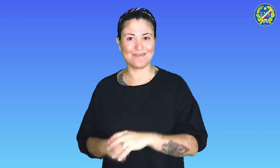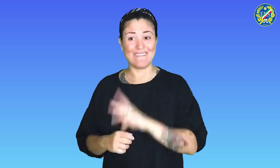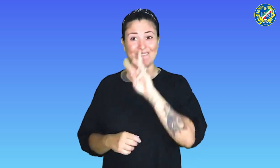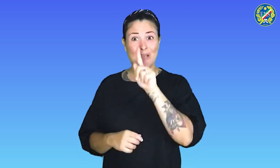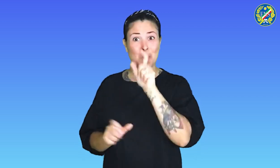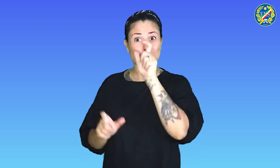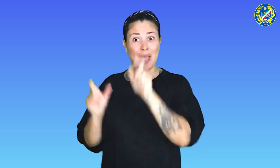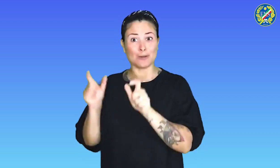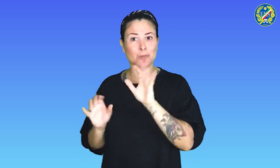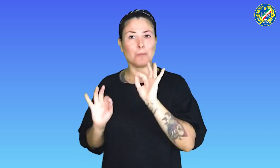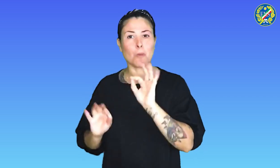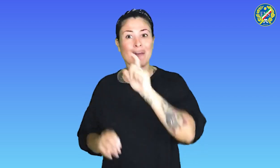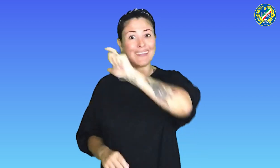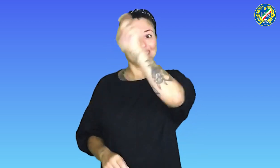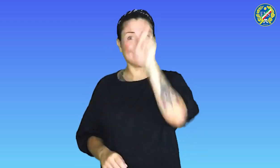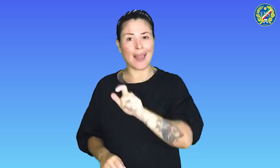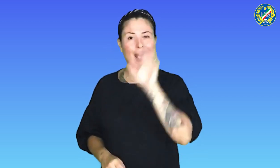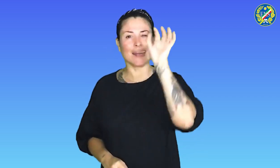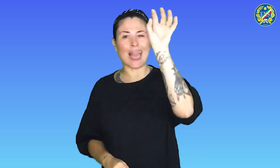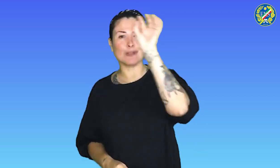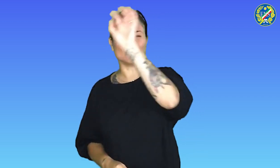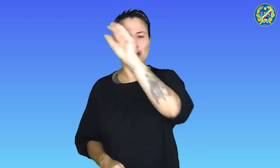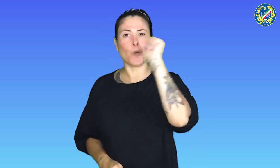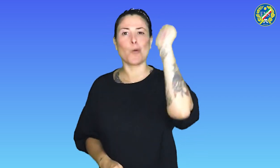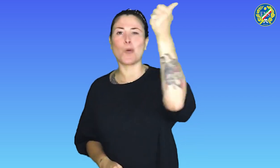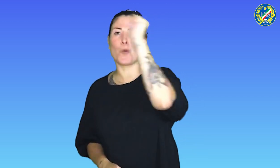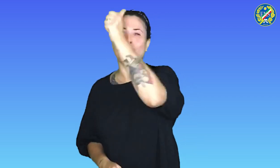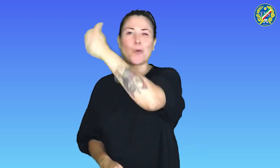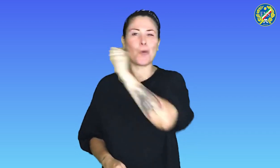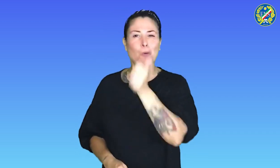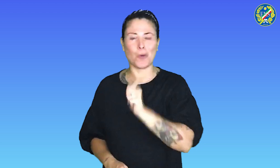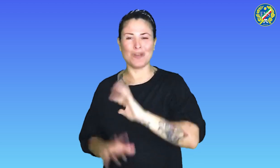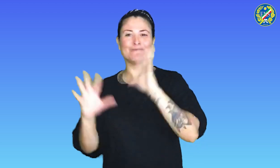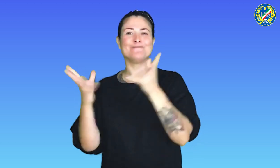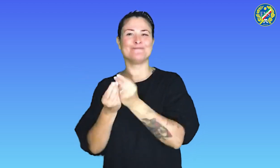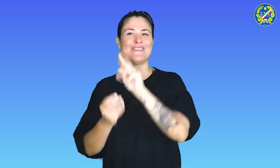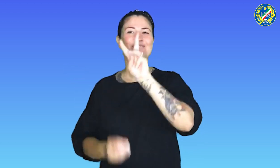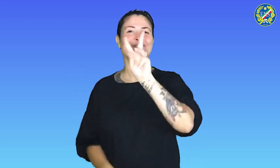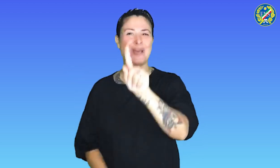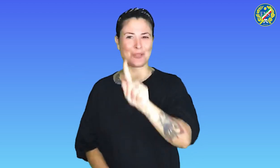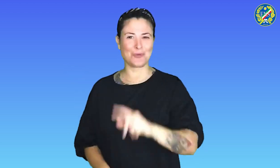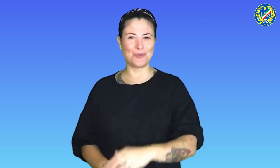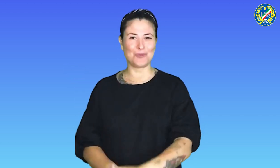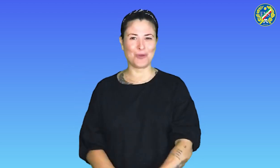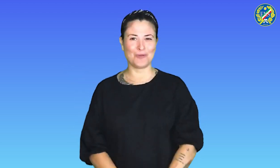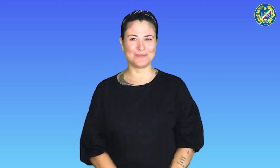provenienti da tutta Italia.